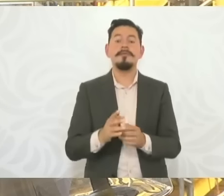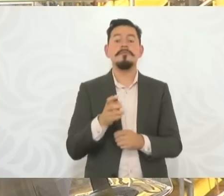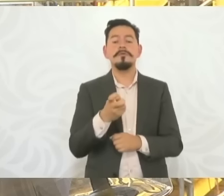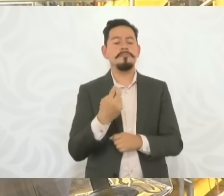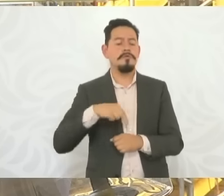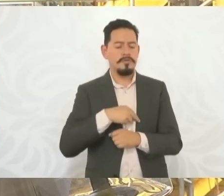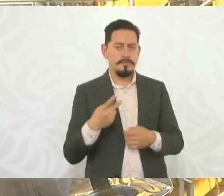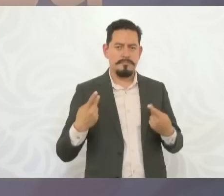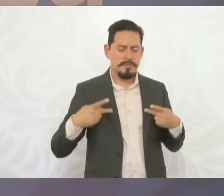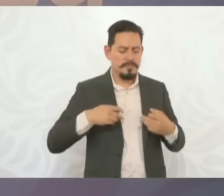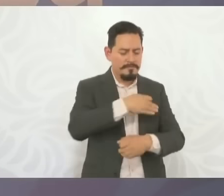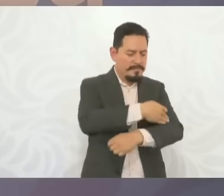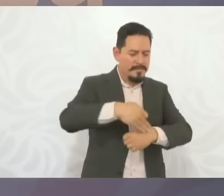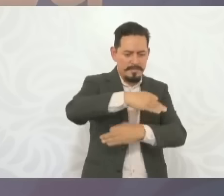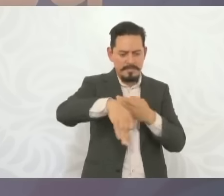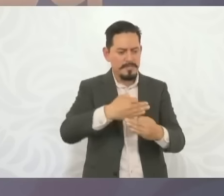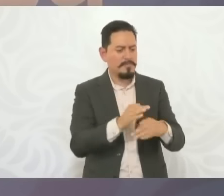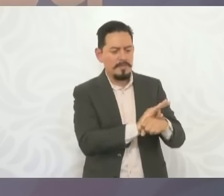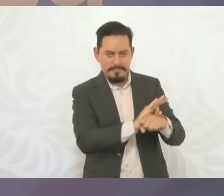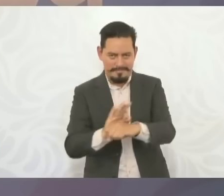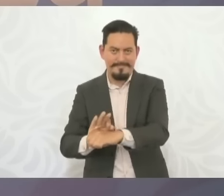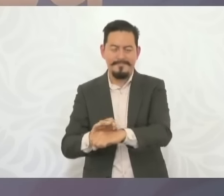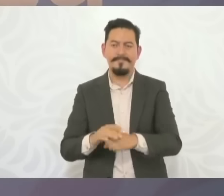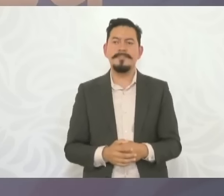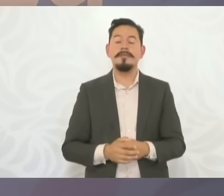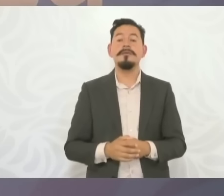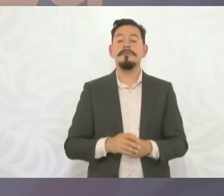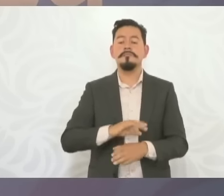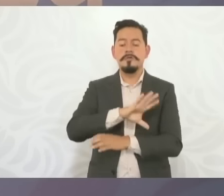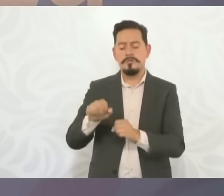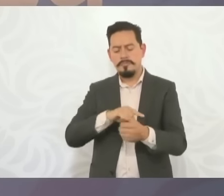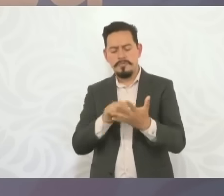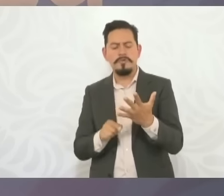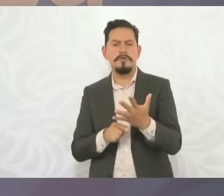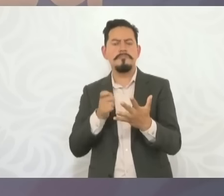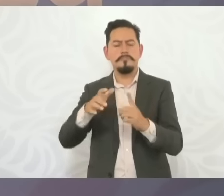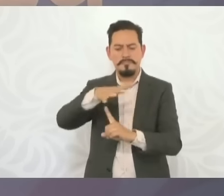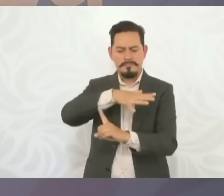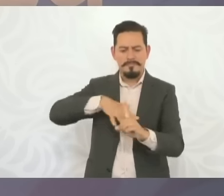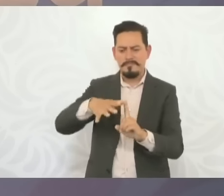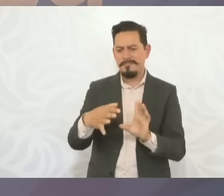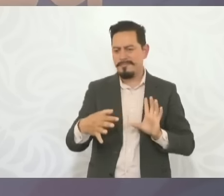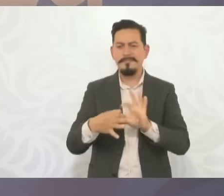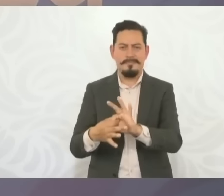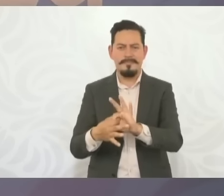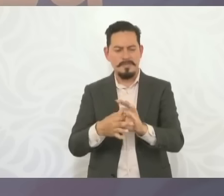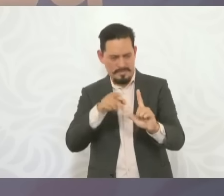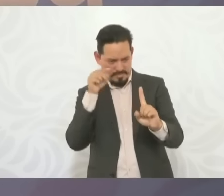de las familias. Todo lo anterior se enmarca en un propósito más grande que nos guía consolidar